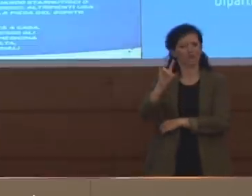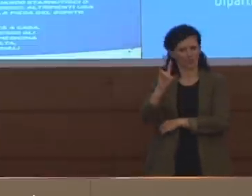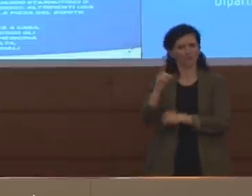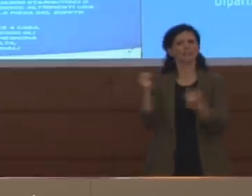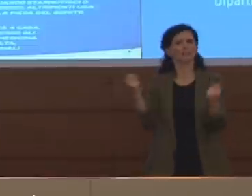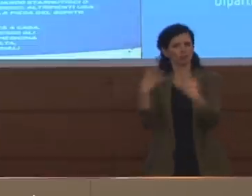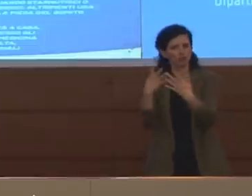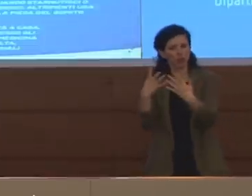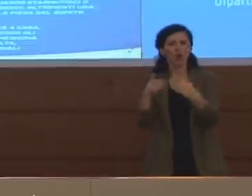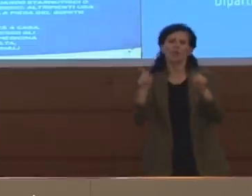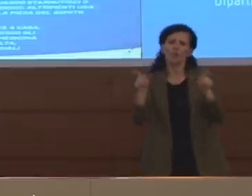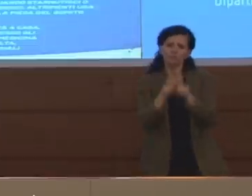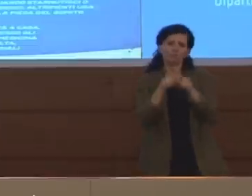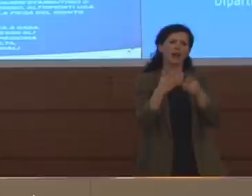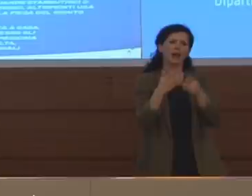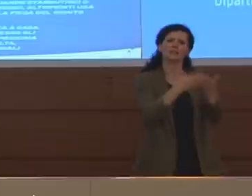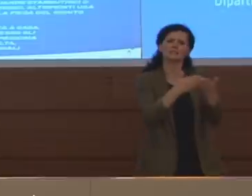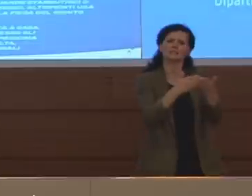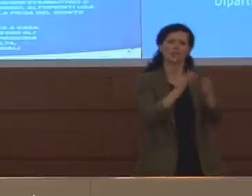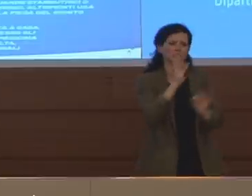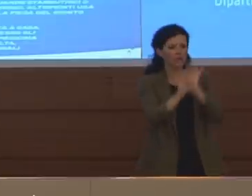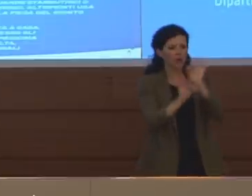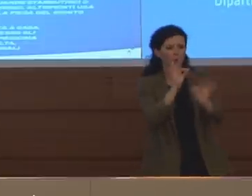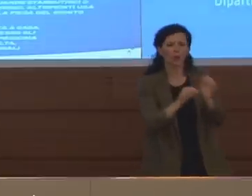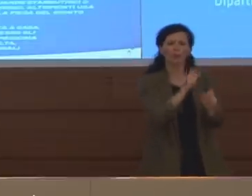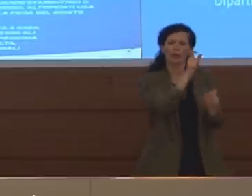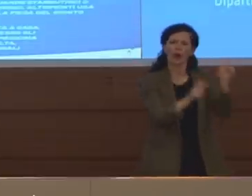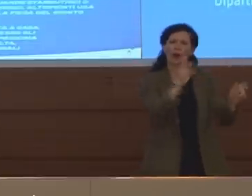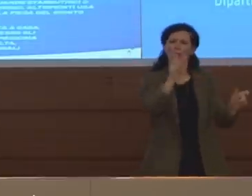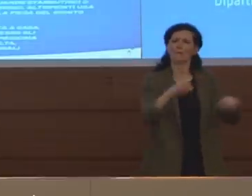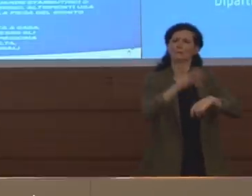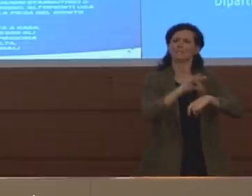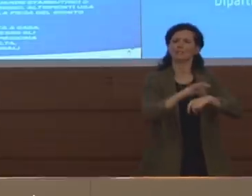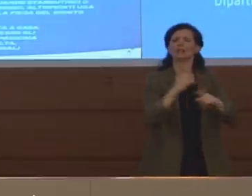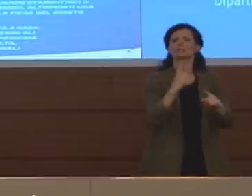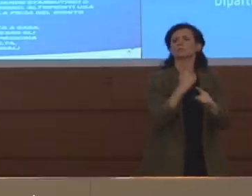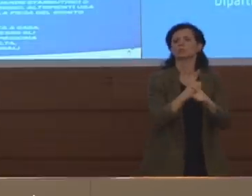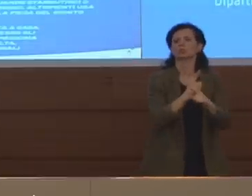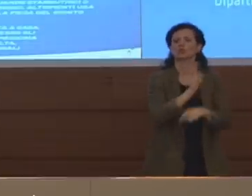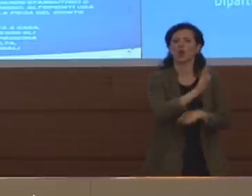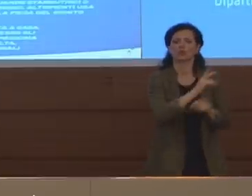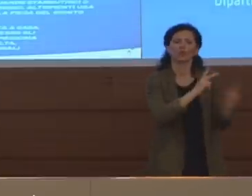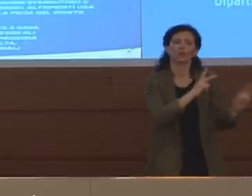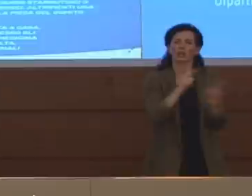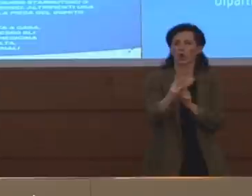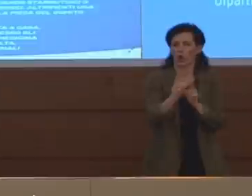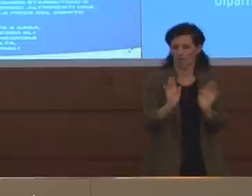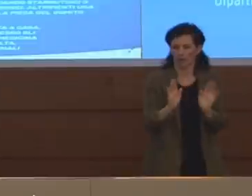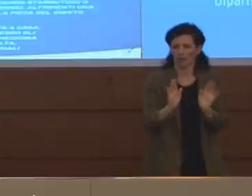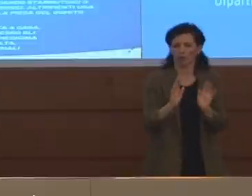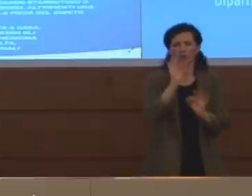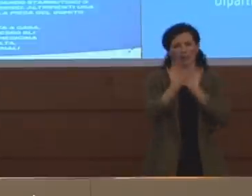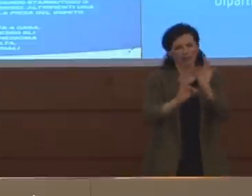ma di tutti quelli che hanno bisogno di un ricovero in terapia intensiva.